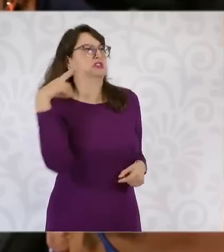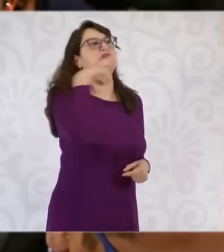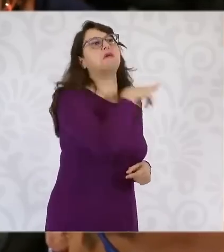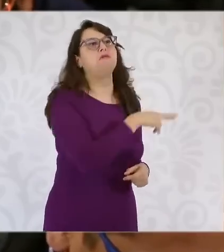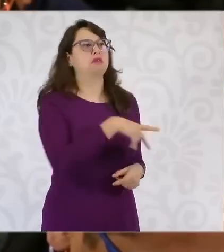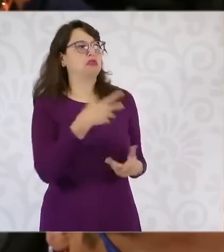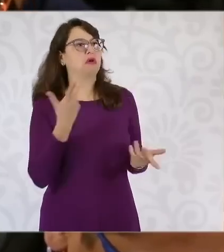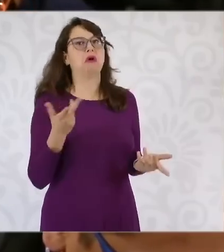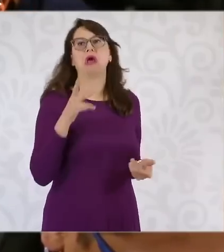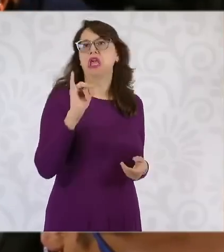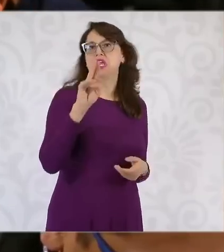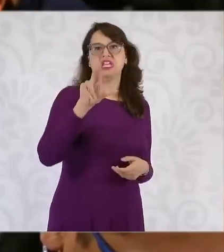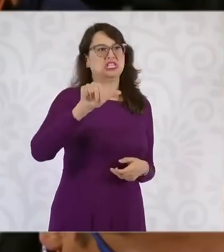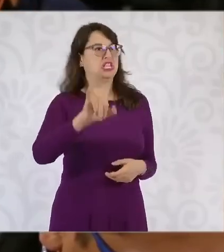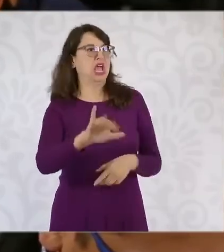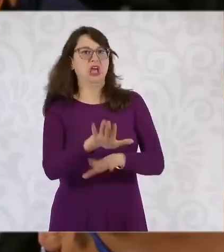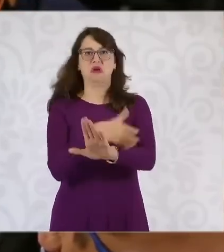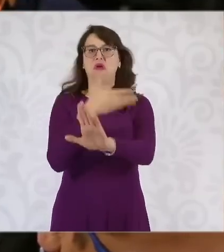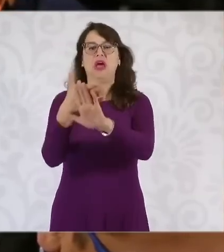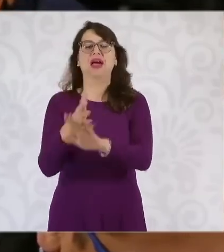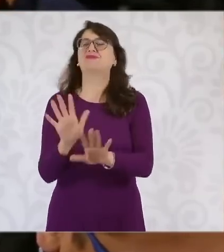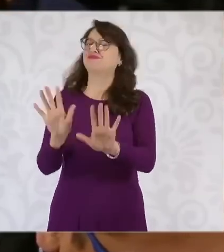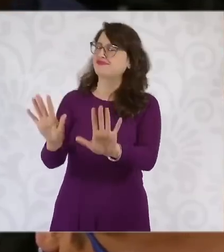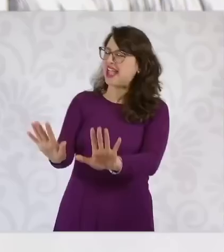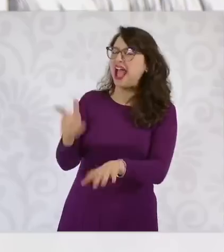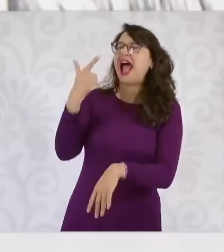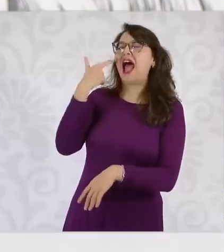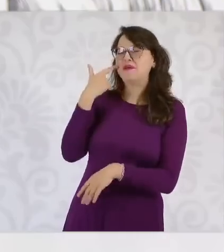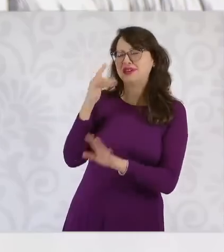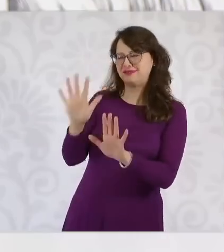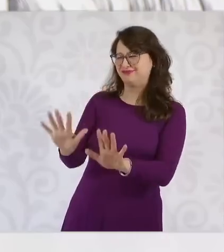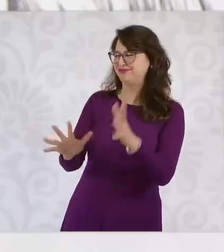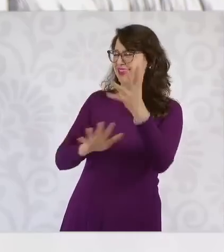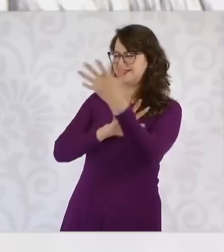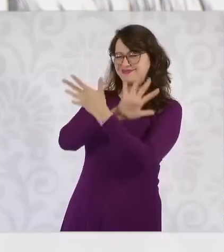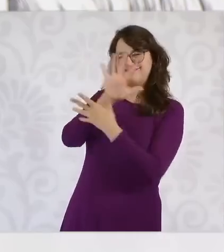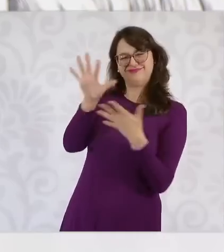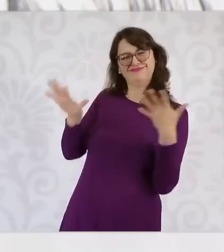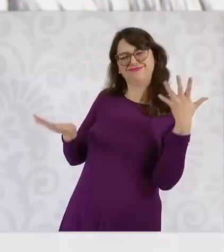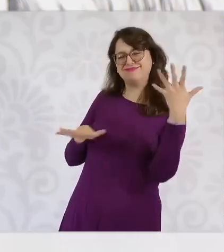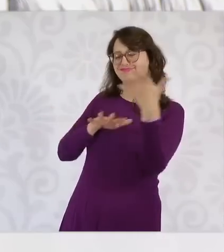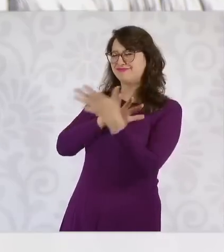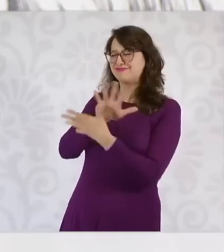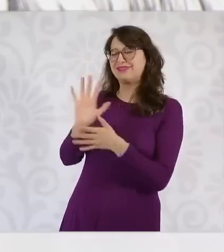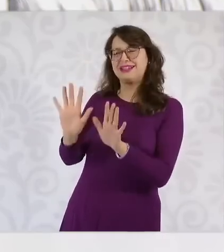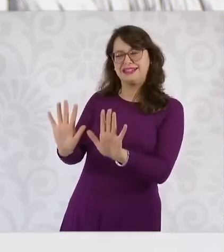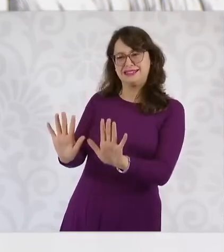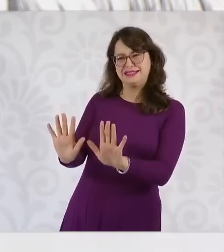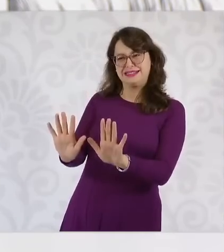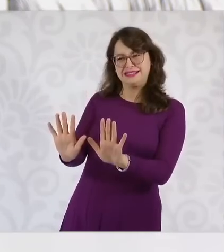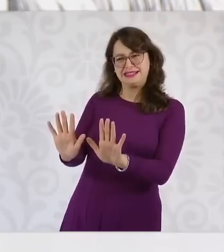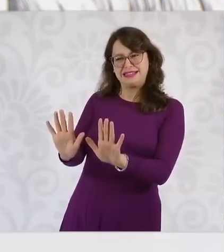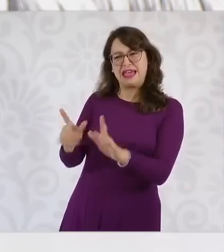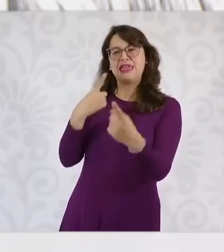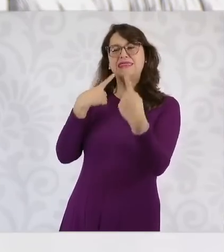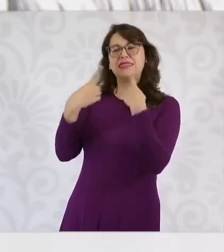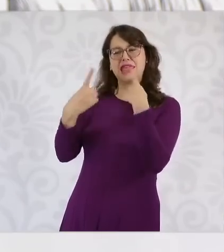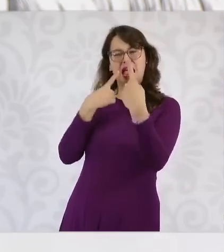lo del inay a ver yo no Para empezar no porque yo creo que hay que tener un buen diálogo Sí sí claro